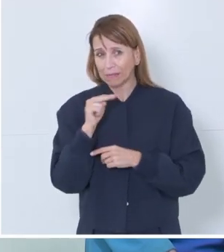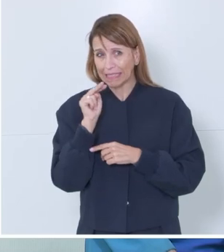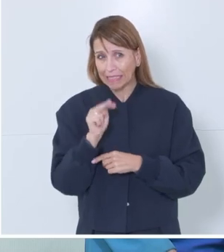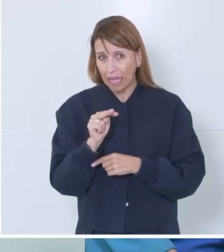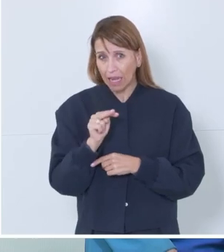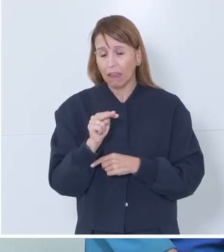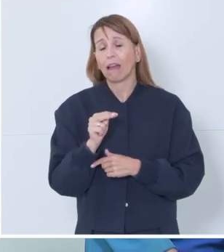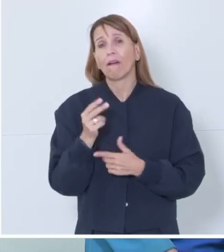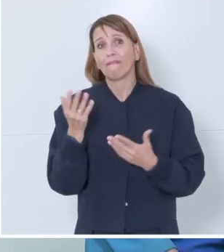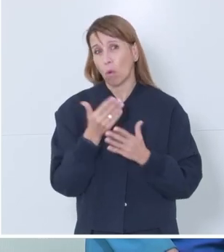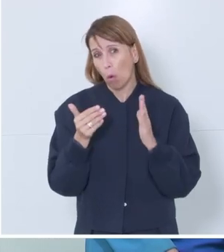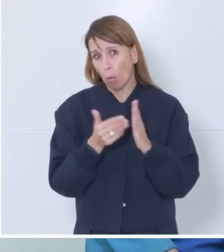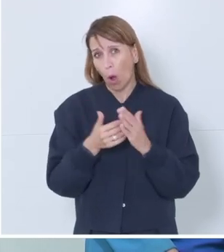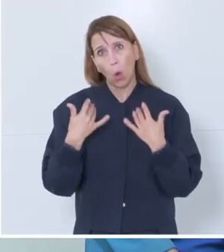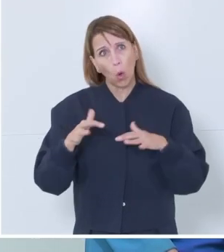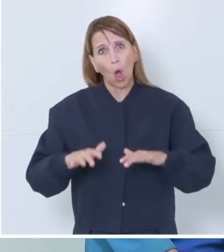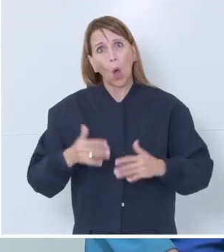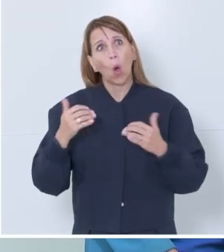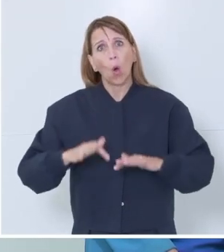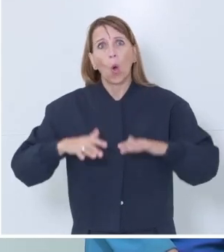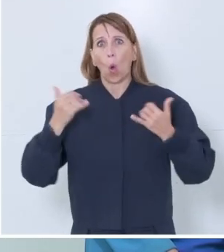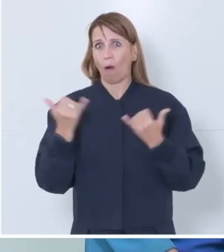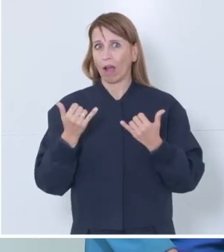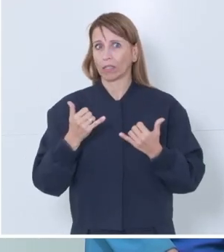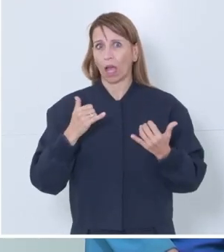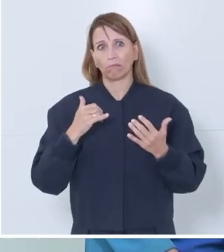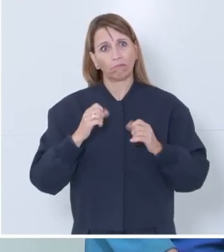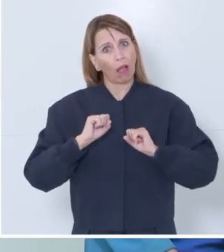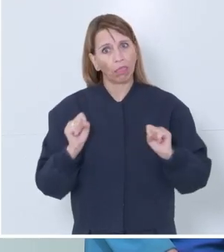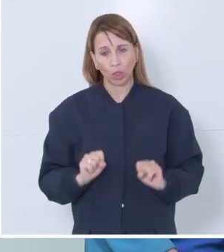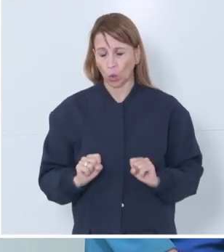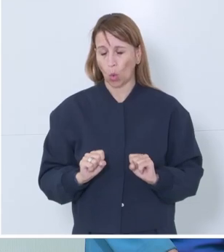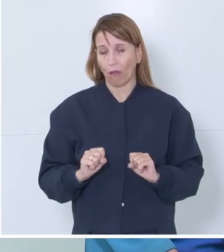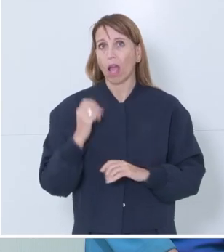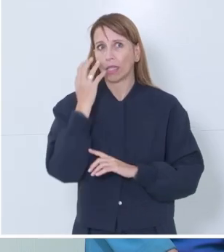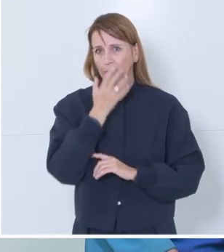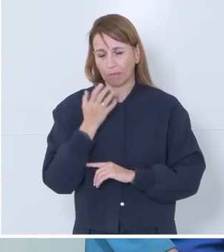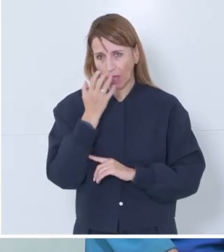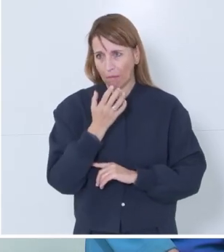Hochwasserkatastrophe, die ebenso im September stattgefunden hat, wo ein weiteres Mal auch unsere